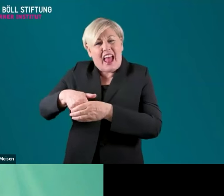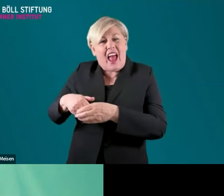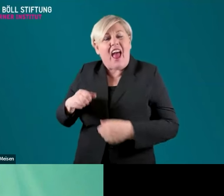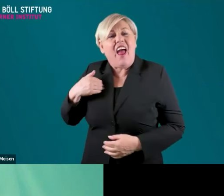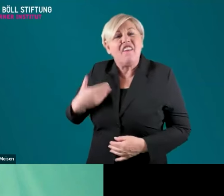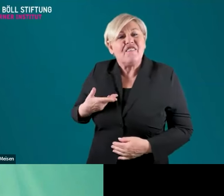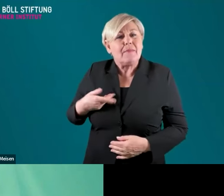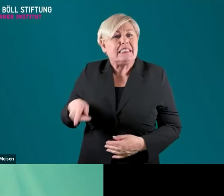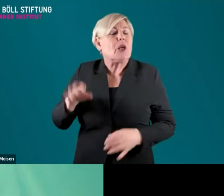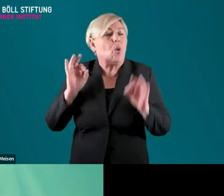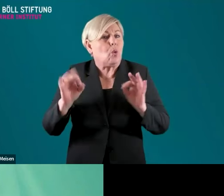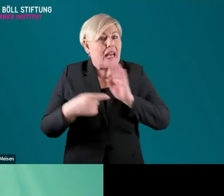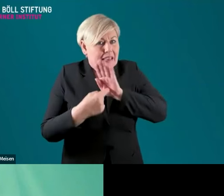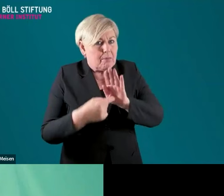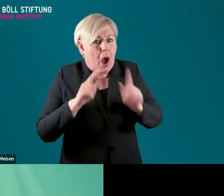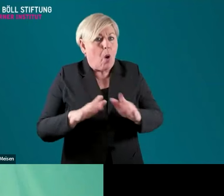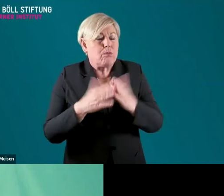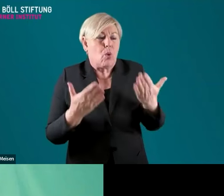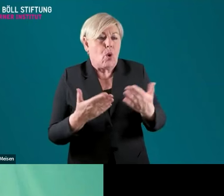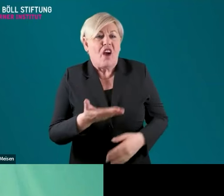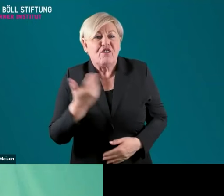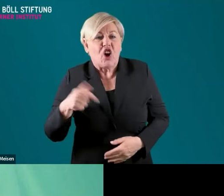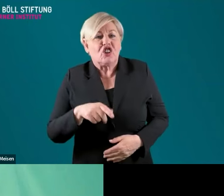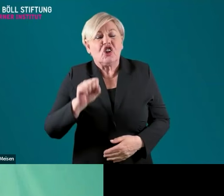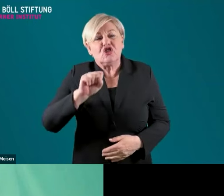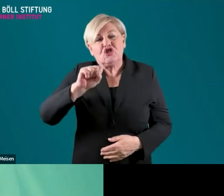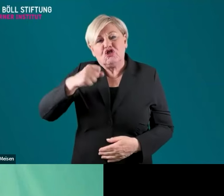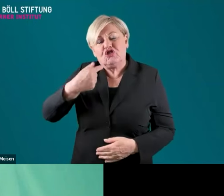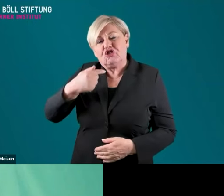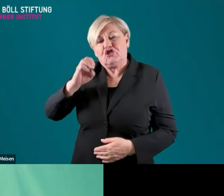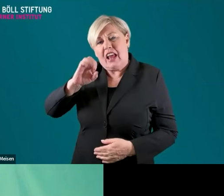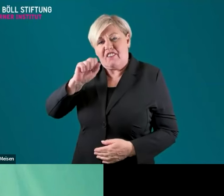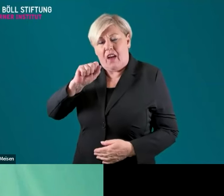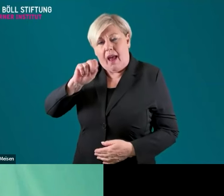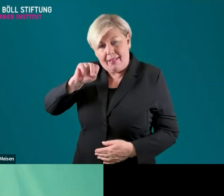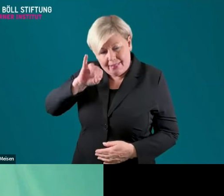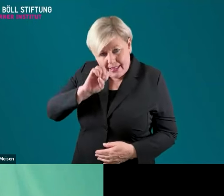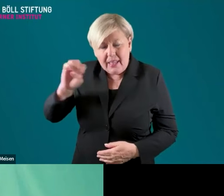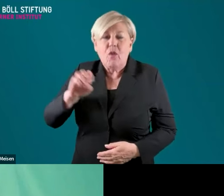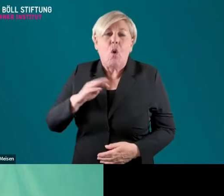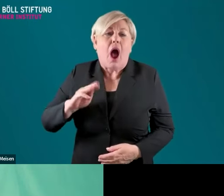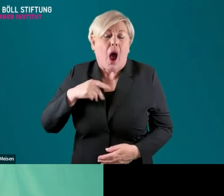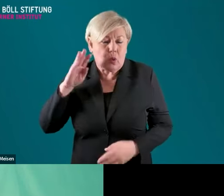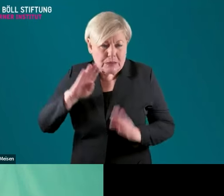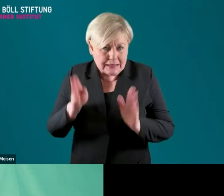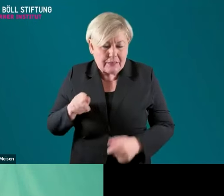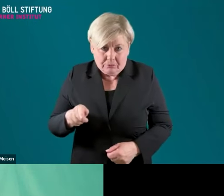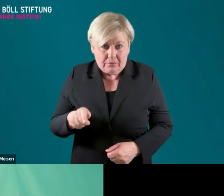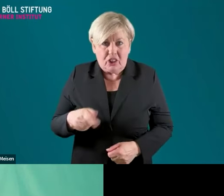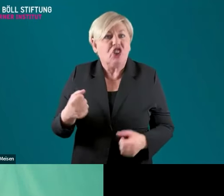Ein guter Tipp dazu ist auch das Buch von Stefanie Lohaus ‚Stärker als Wut‘ – relativ neu, jetzt vor 2 Monaten, glaube ich, rausgekommen,